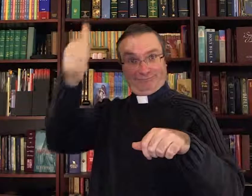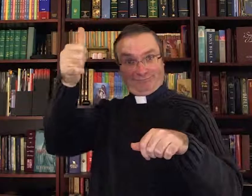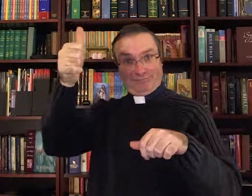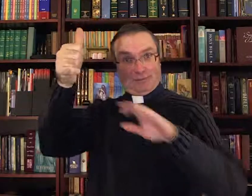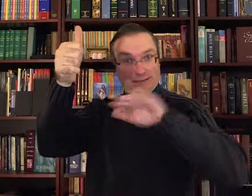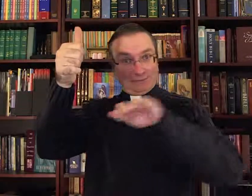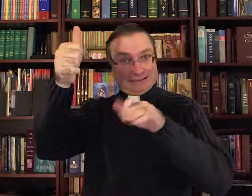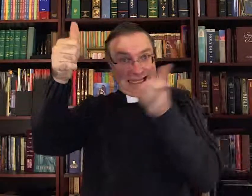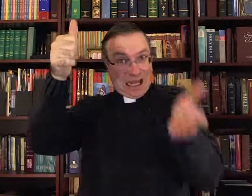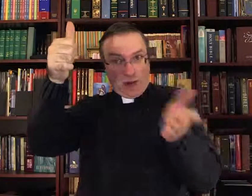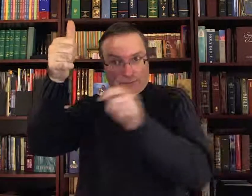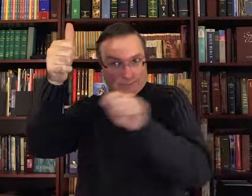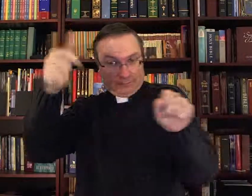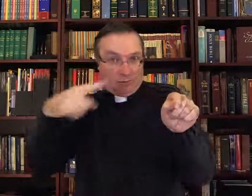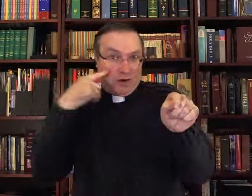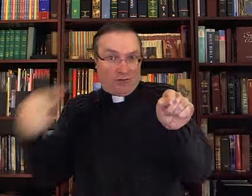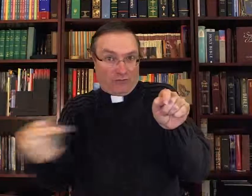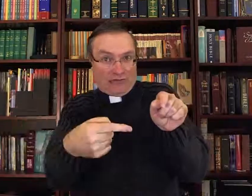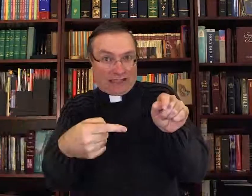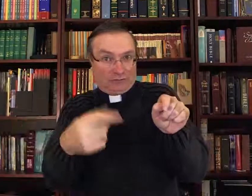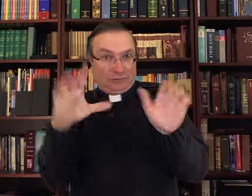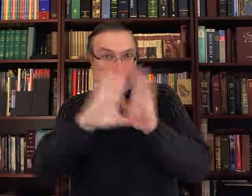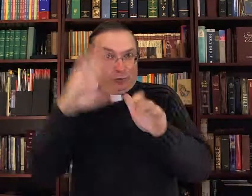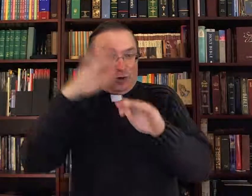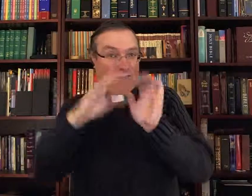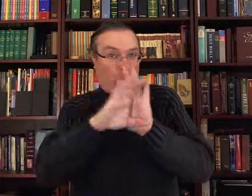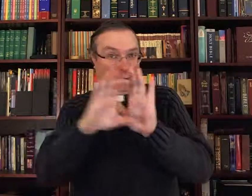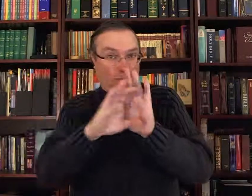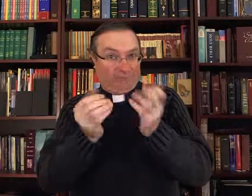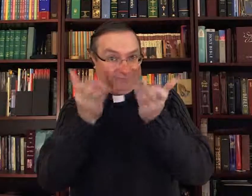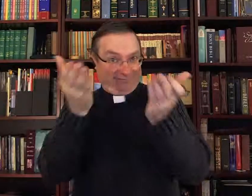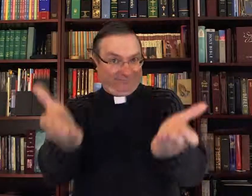et la piscine sera indiquée par une flèche sur la photo.